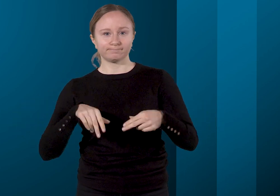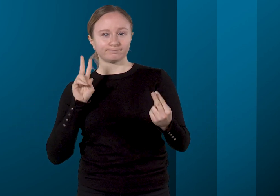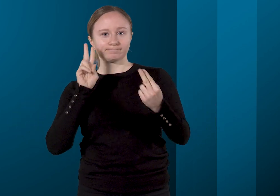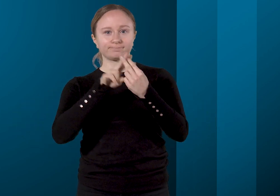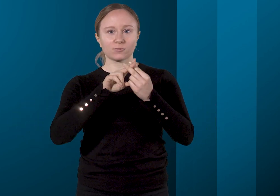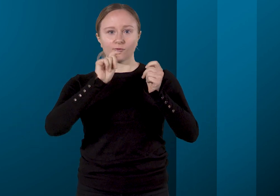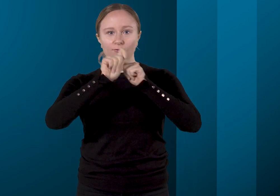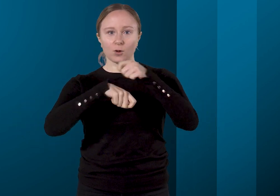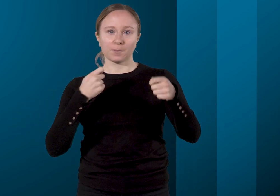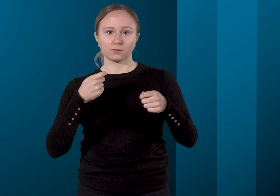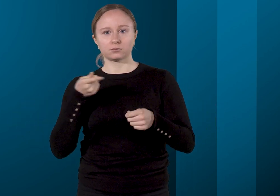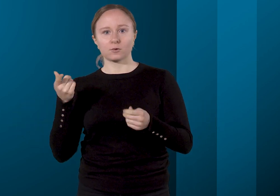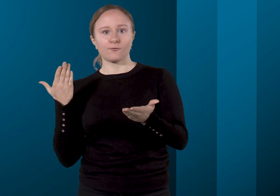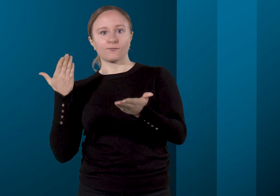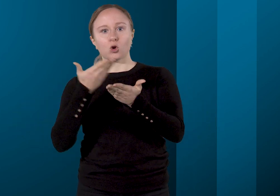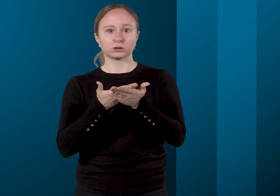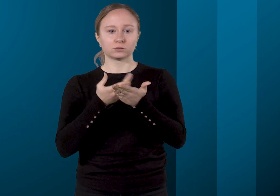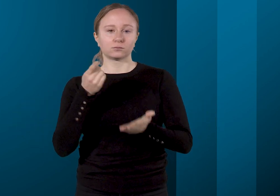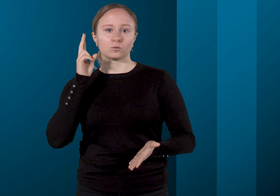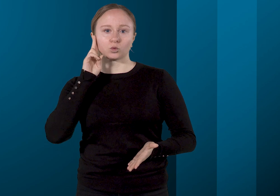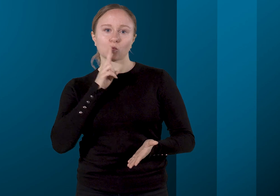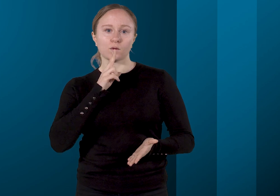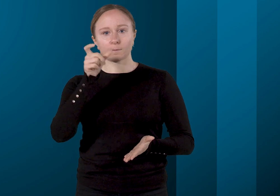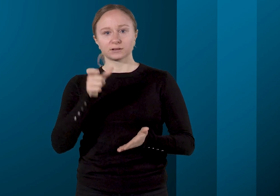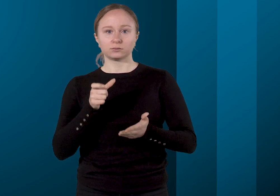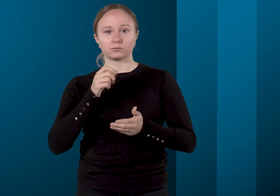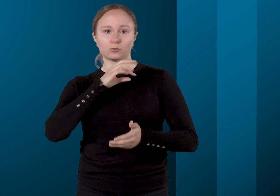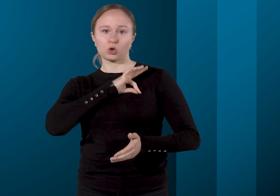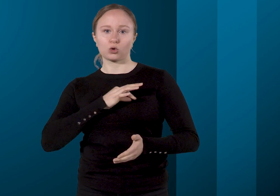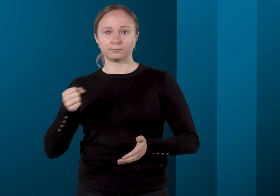har kontaktat förbundet med ett uttalande där man föreslår anställning -